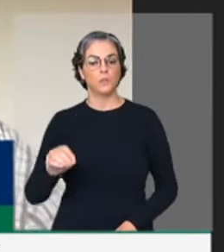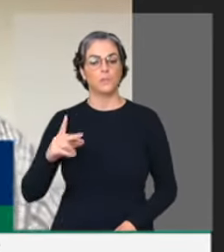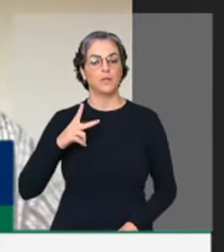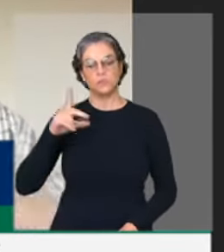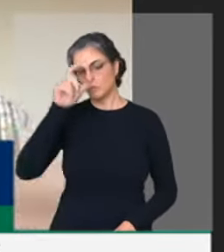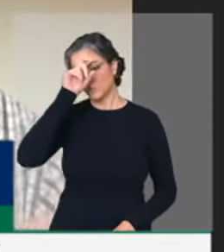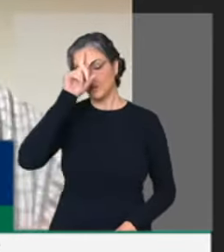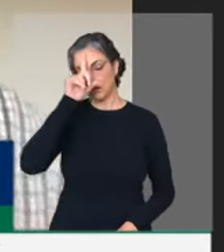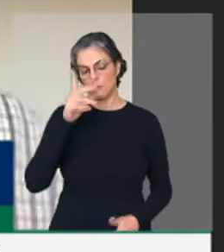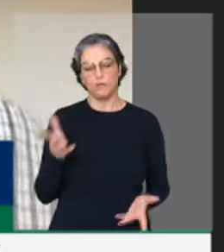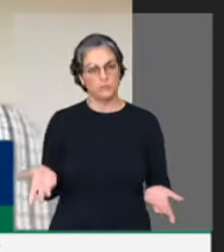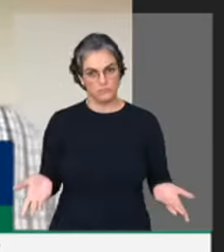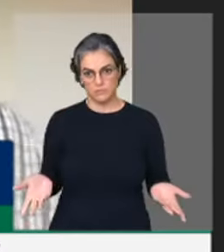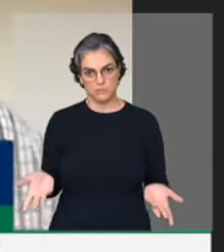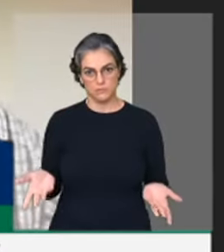ESTÃO FAZENDO AQUI É DAR UMA GARANTIA.... DE PAGAMENTO....